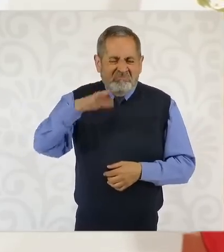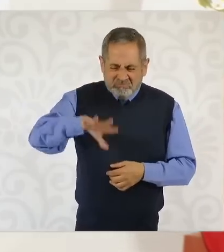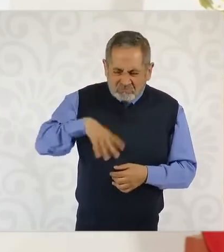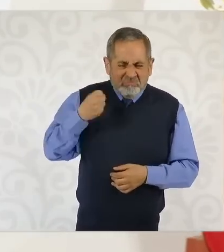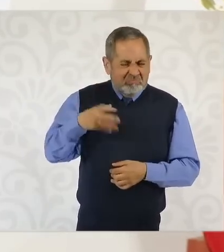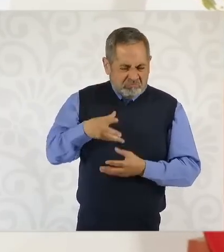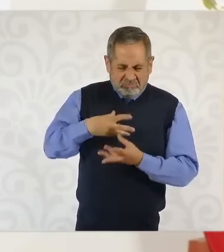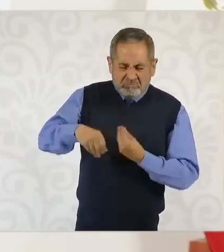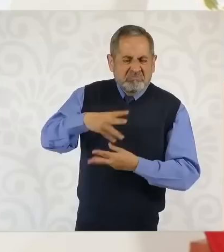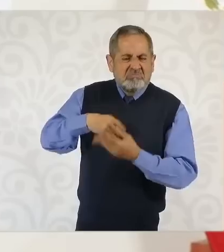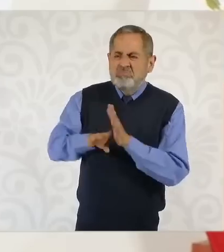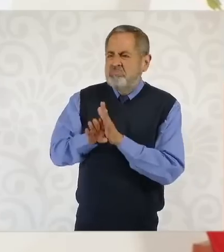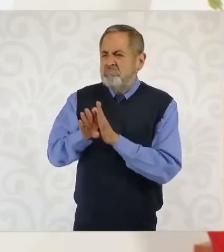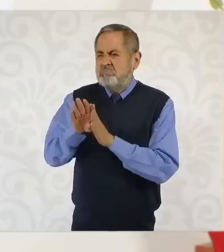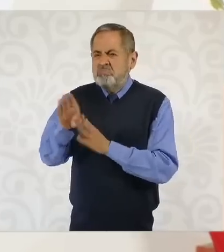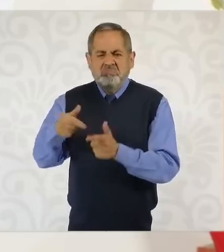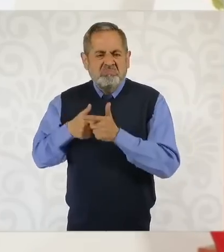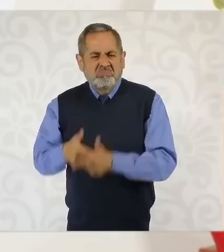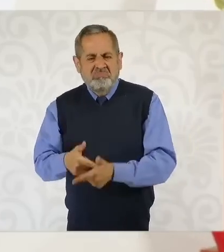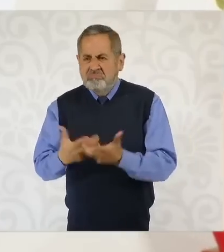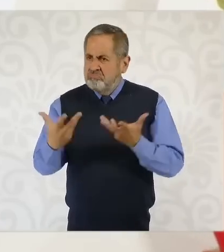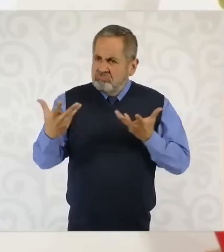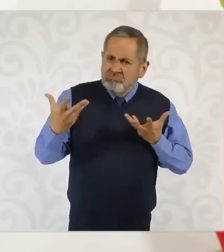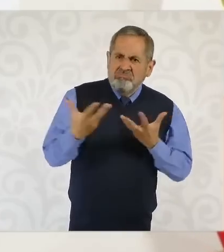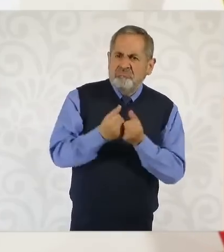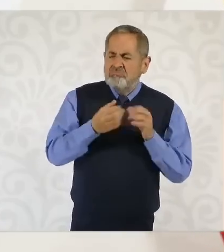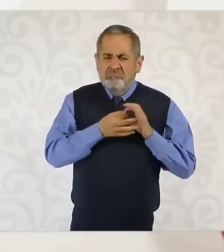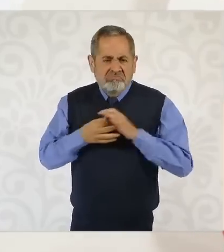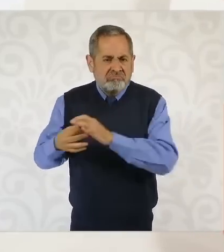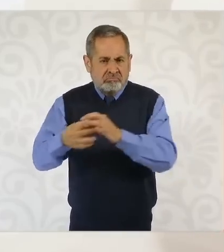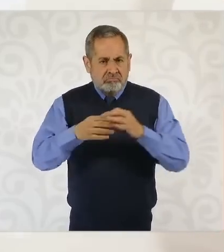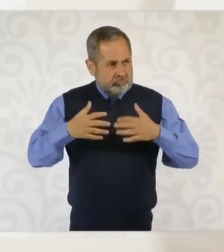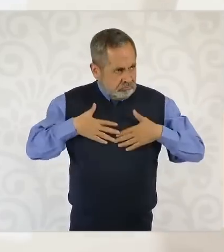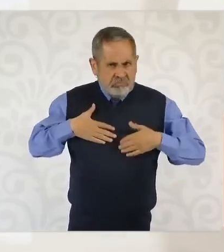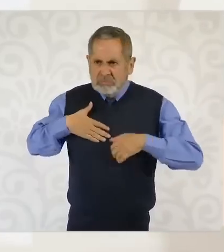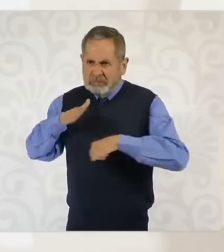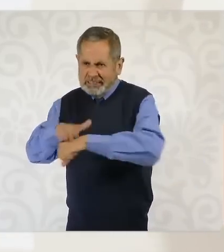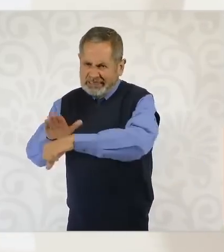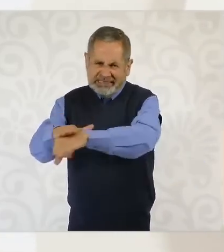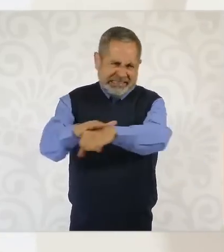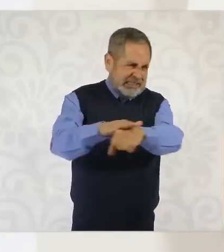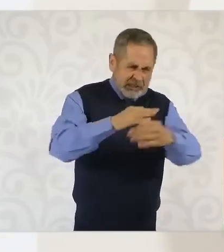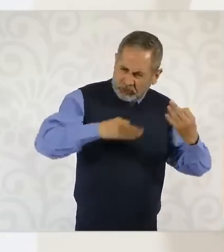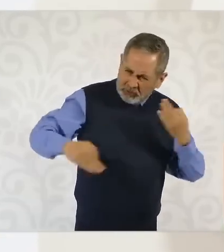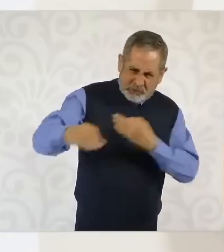adversidad y además juntos y yo estoy convocando a que en esto entremos todos todos los mexicanos